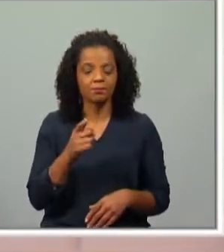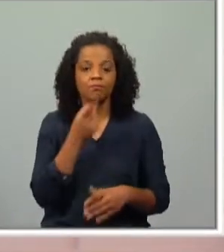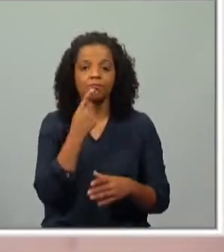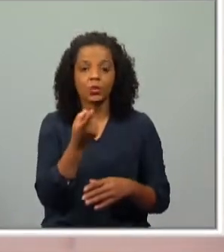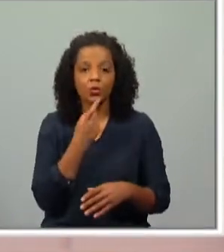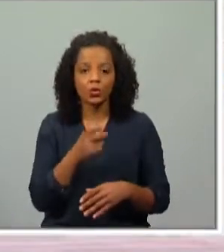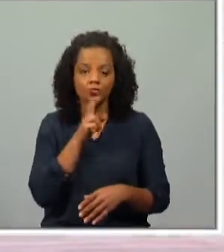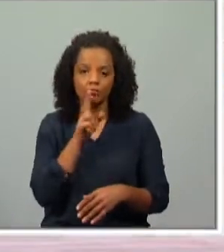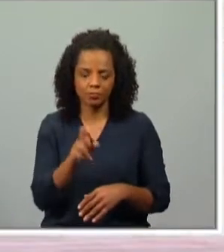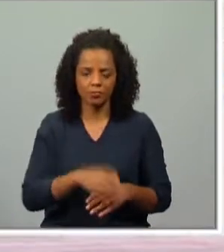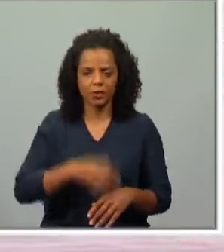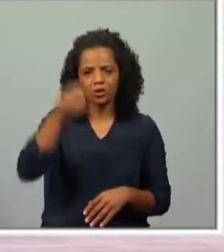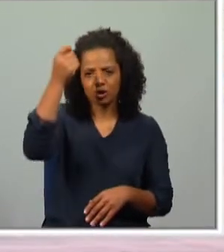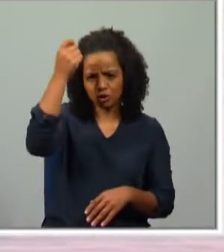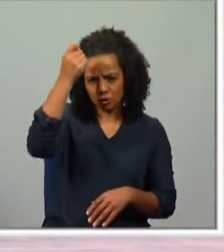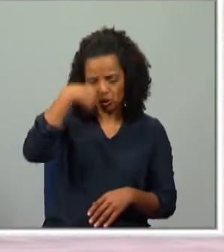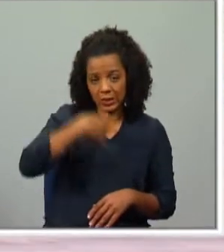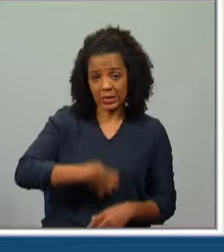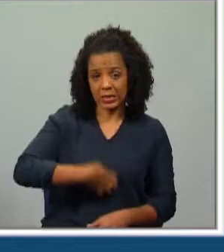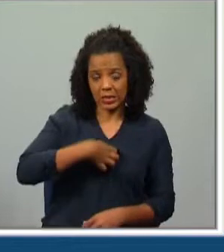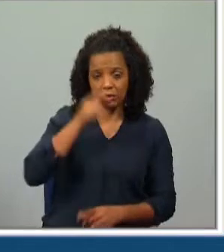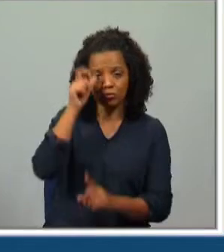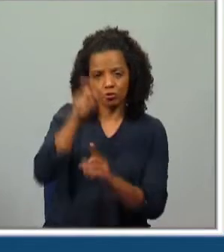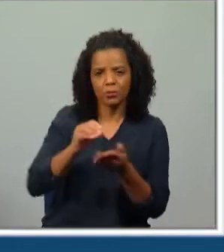que histórias considerava se pude as mais interessantes 如果可以的話，我考慮了哪些故事更有意思的